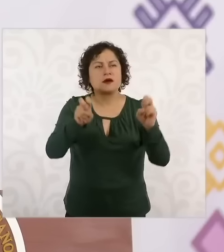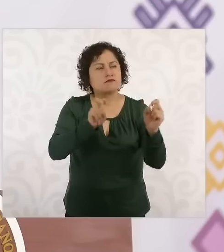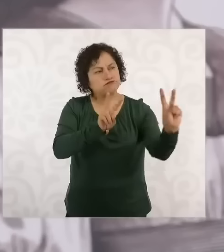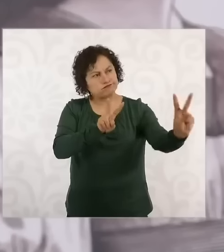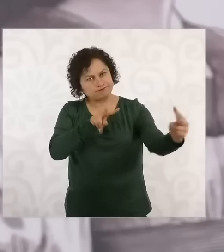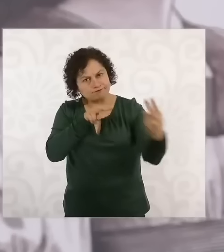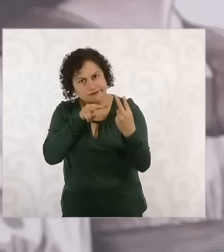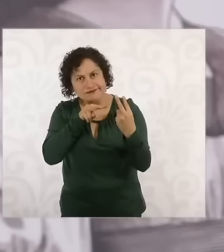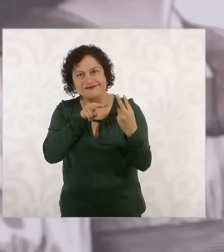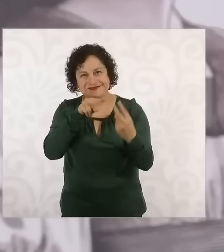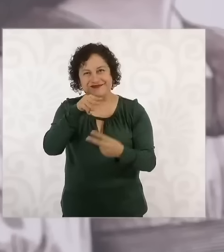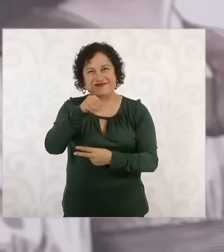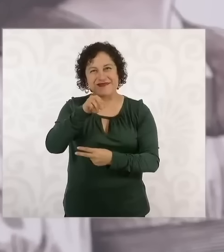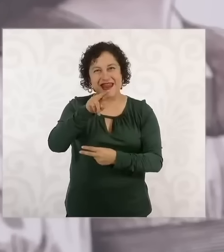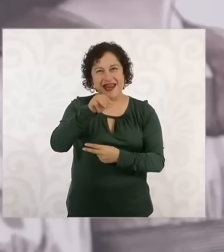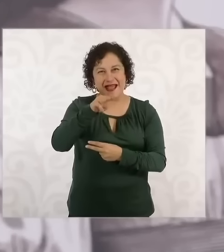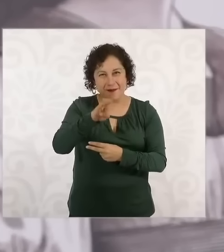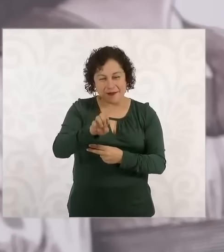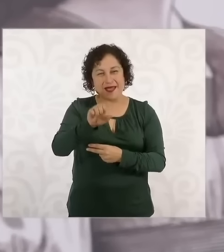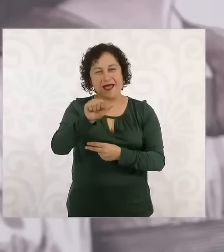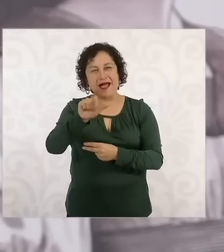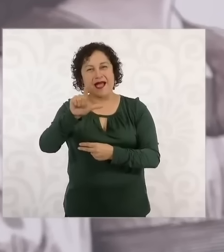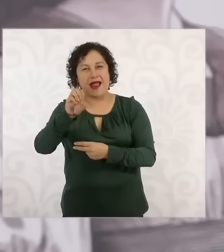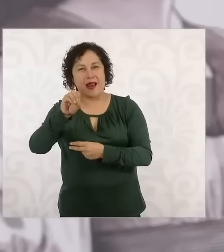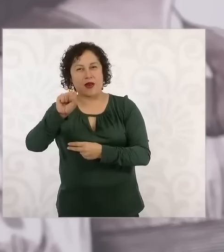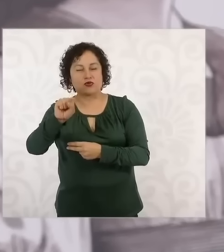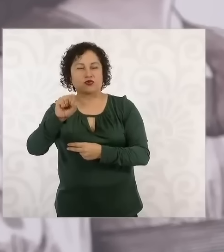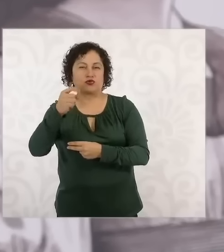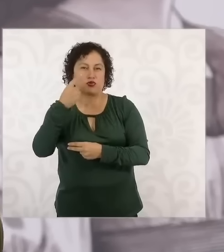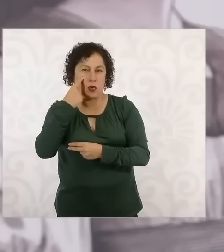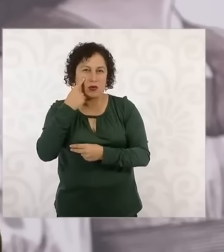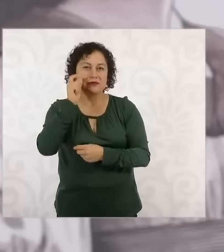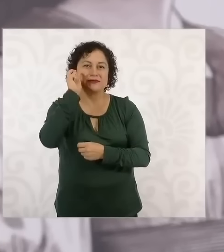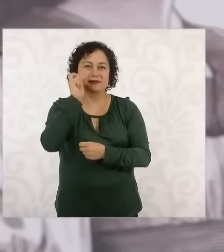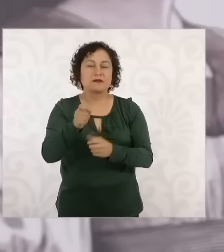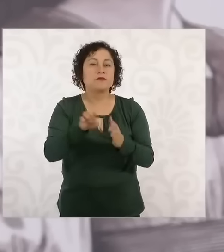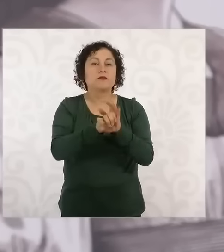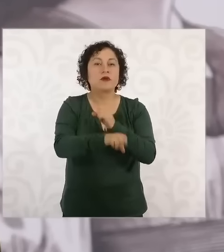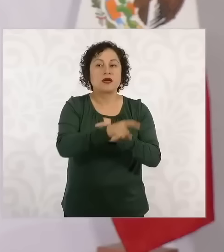tecnología la posibilidad de que la interacción en el interrogatorio entre la médica o el